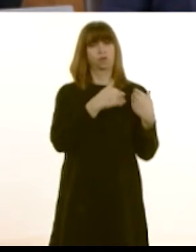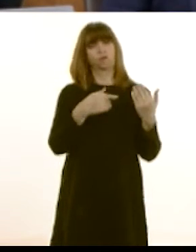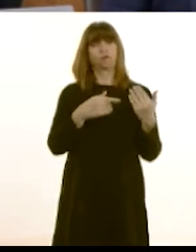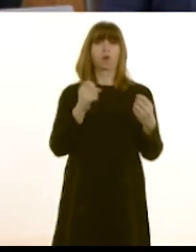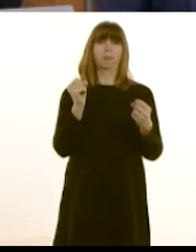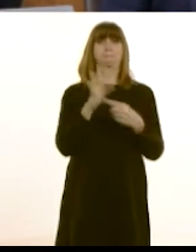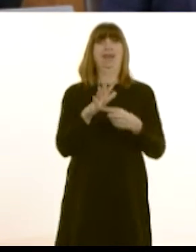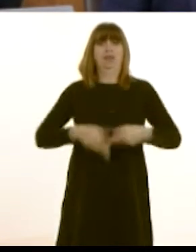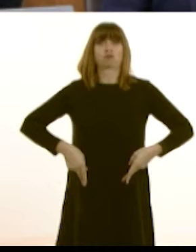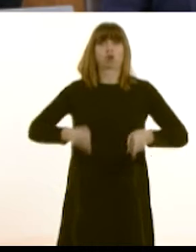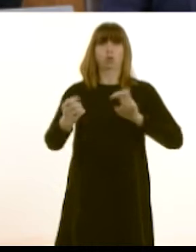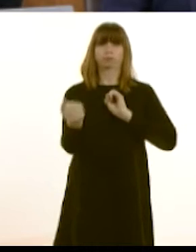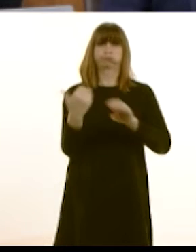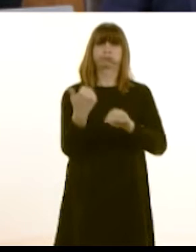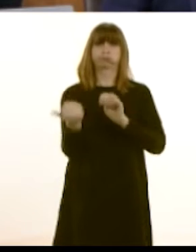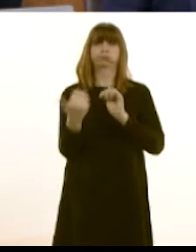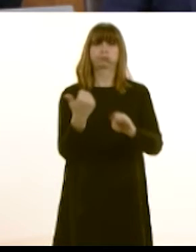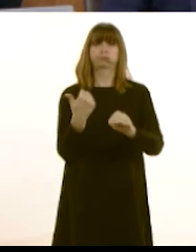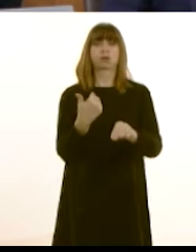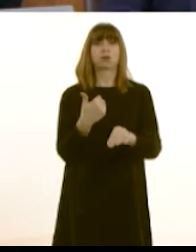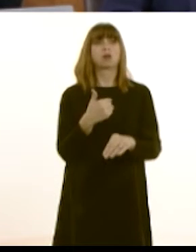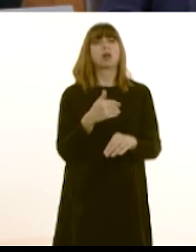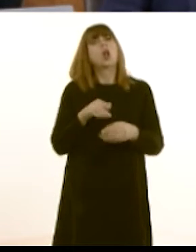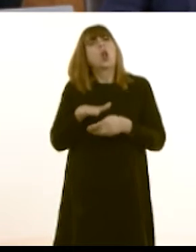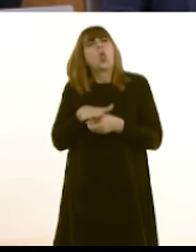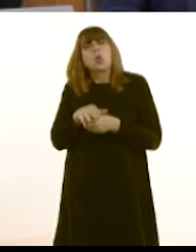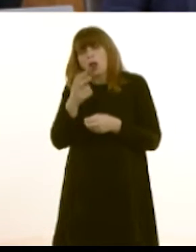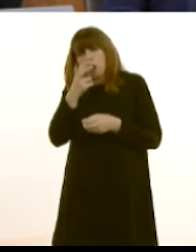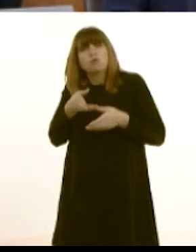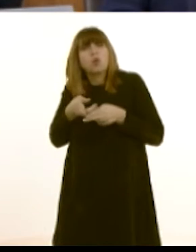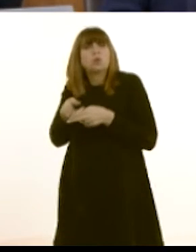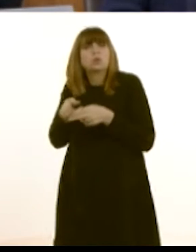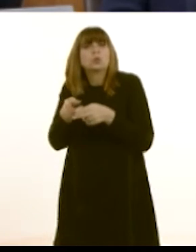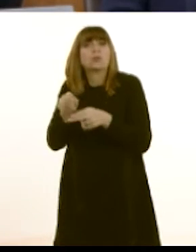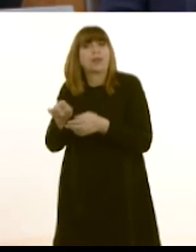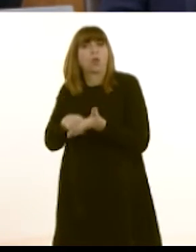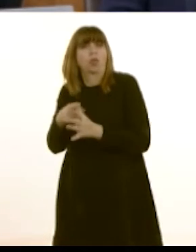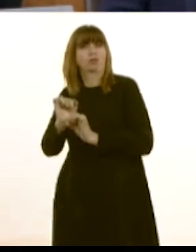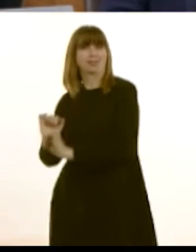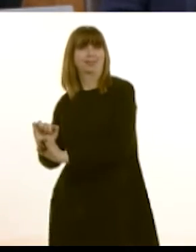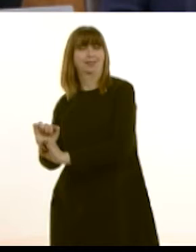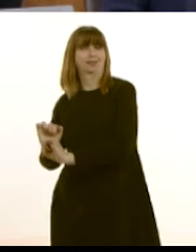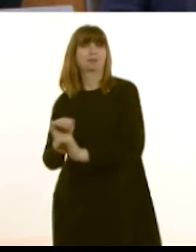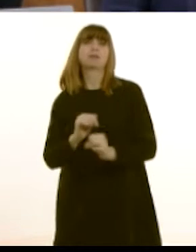Ynglyn ‚ír A55, yr A5 aír M4, er enghraifft, yr hyn syín digwydd yw, er taw ni syín gyfrifol